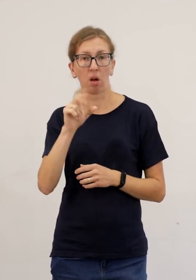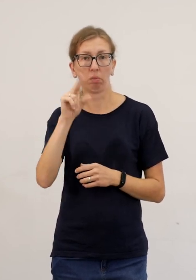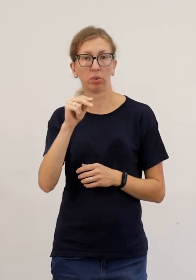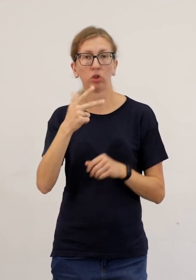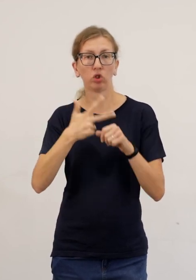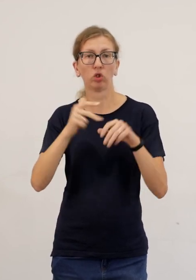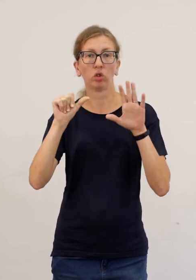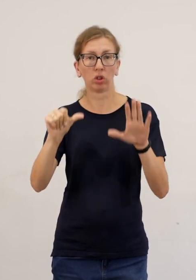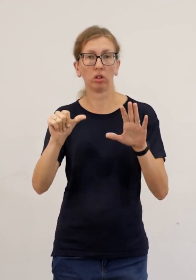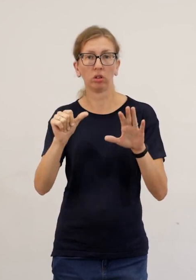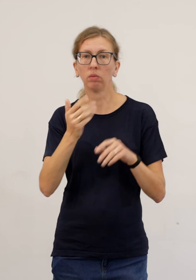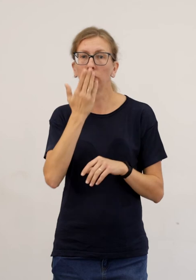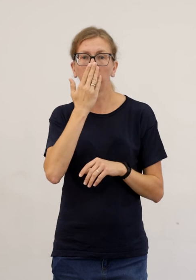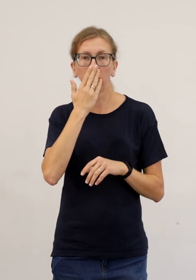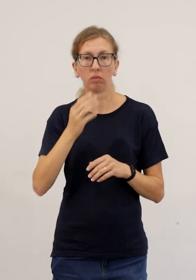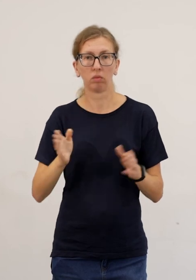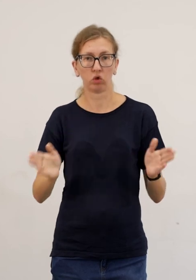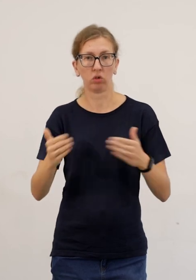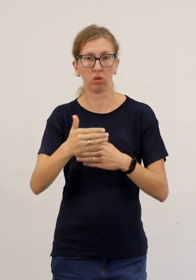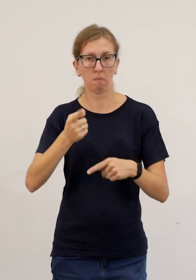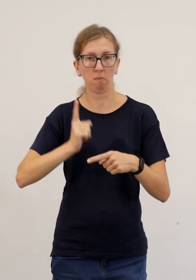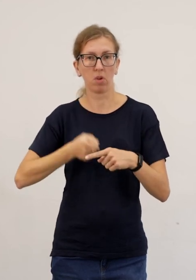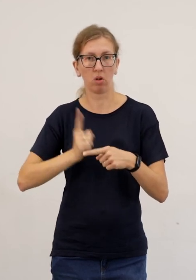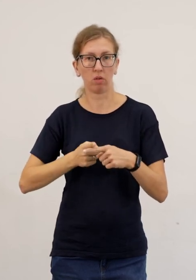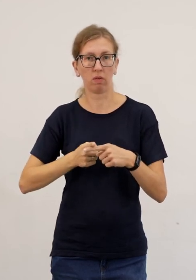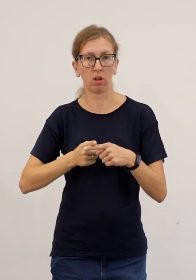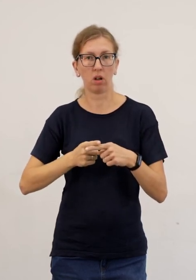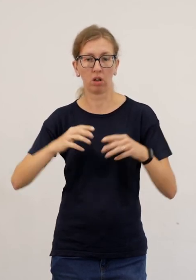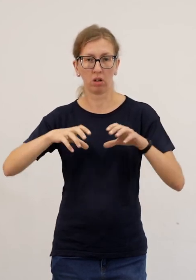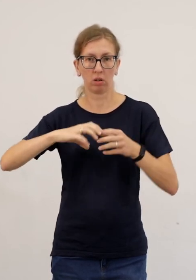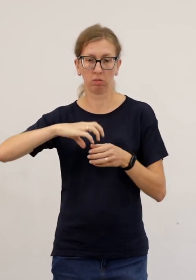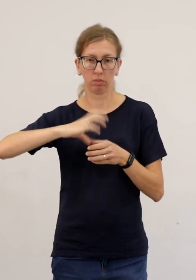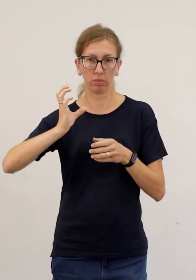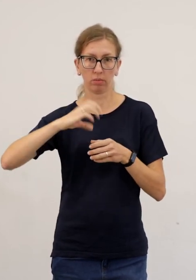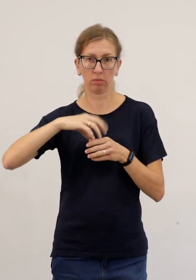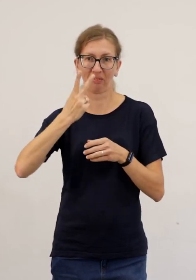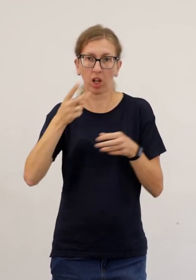zaopatrzonej w wieko, zamykanej na dwa zapięcia. Skrzynka malowana jest farbą koloru ochronnego.